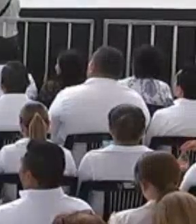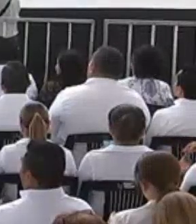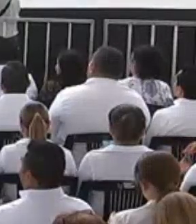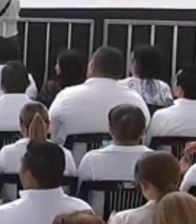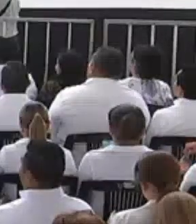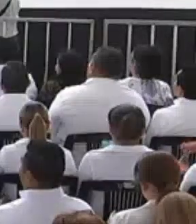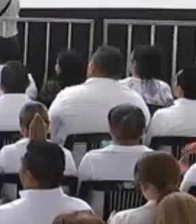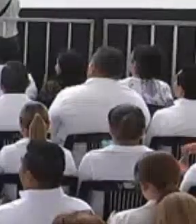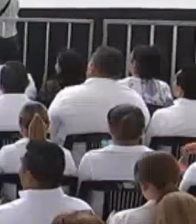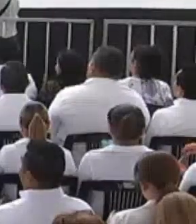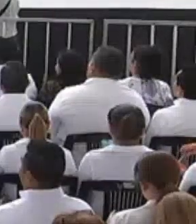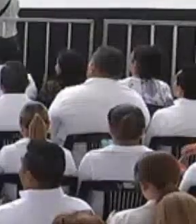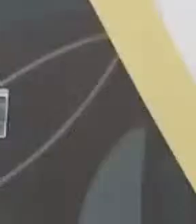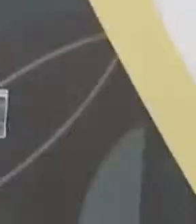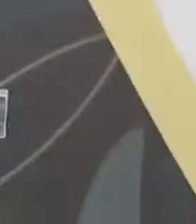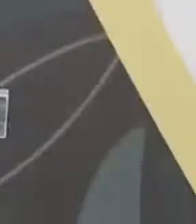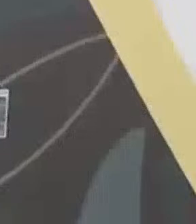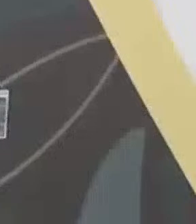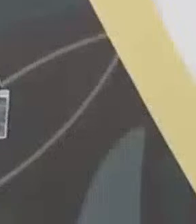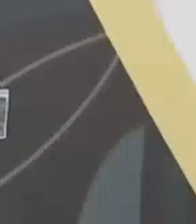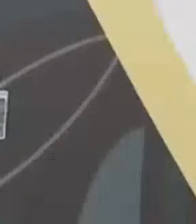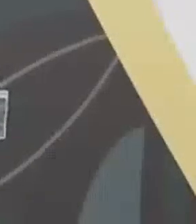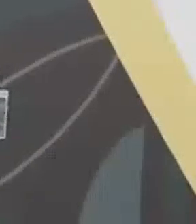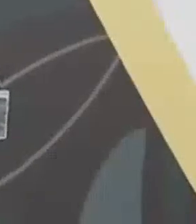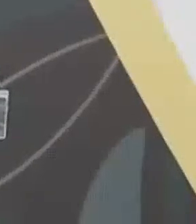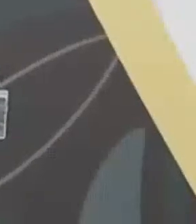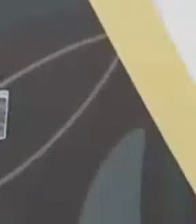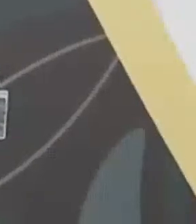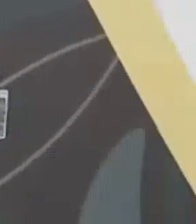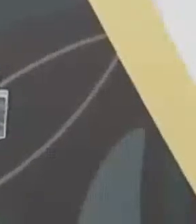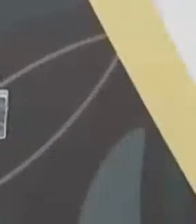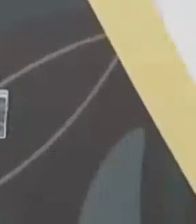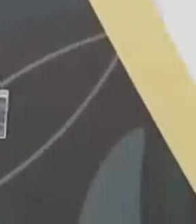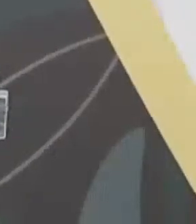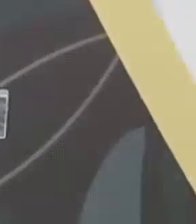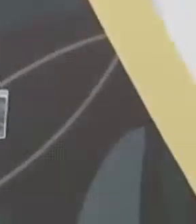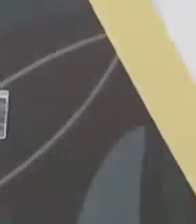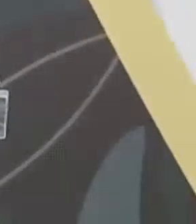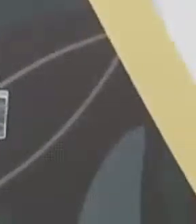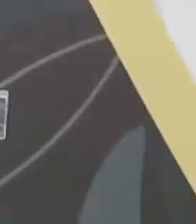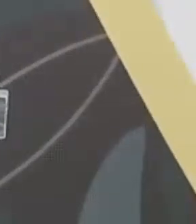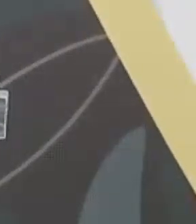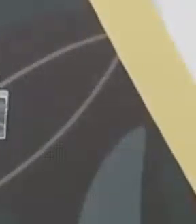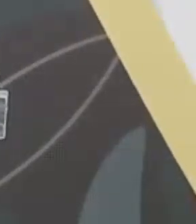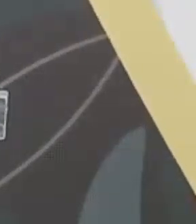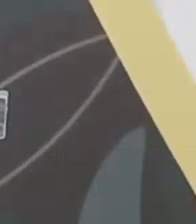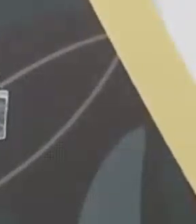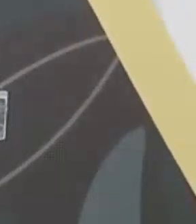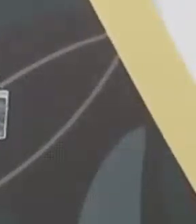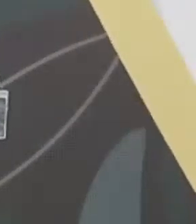Estamos muy contentos de recibir hoy aquí en nuestra tierra y en nuestra agua,